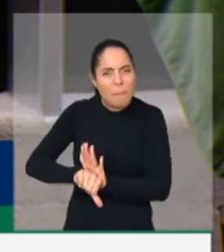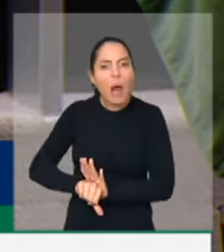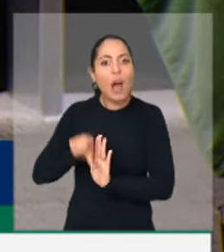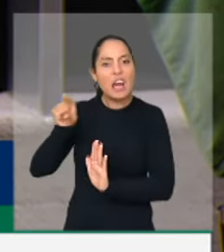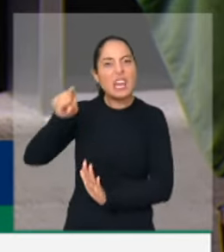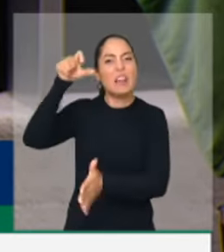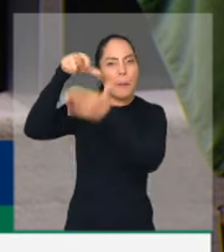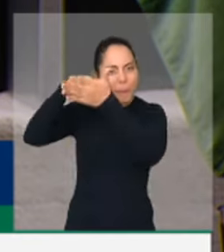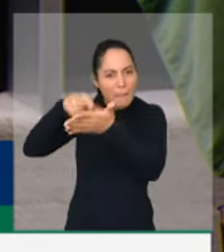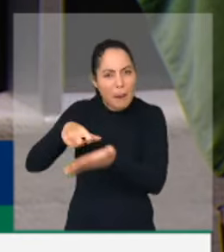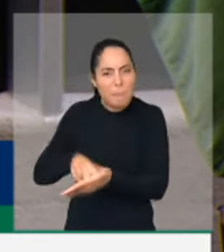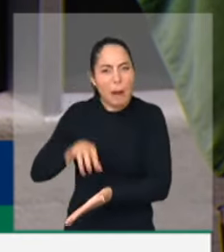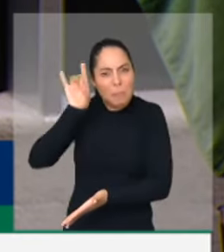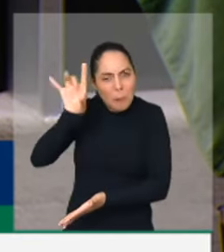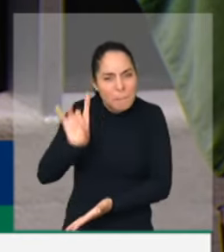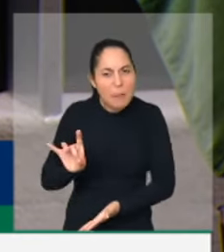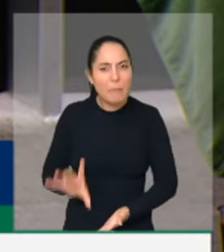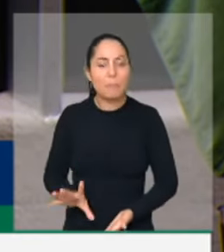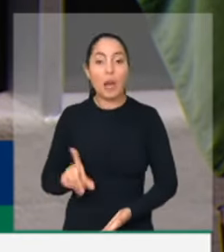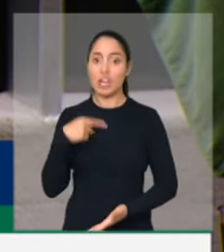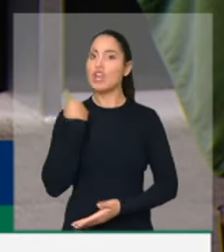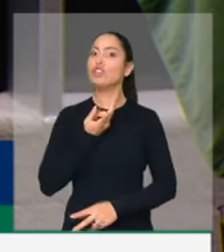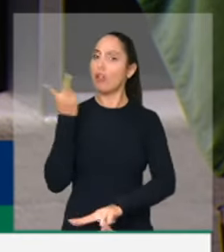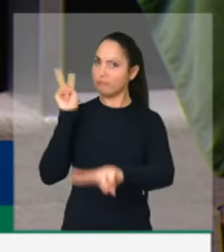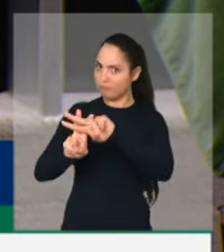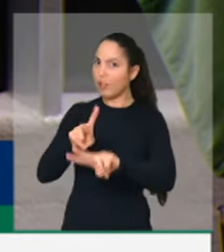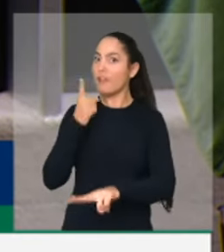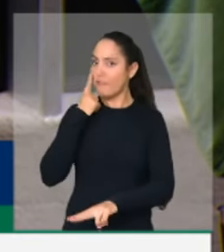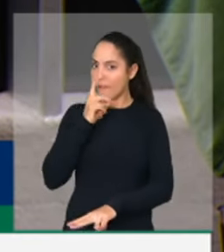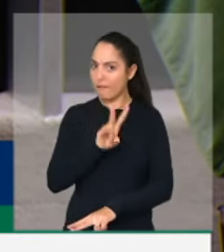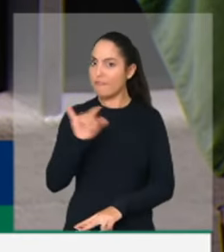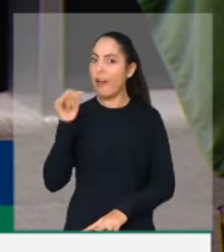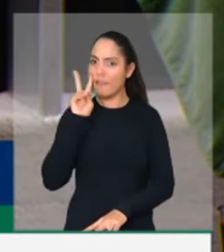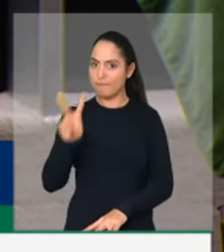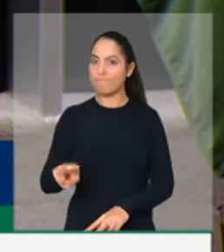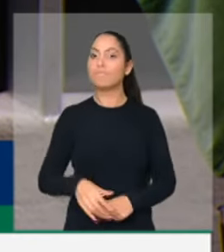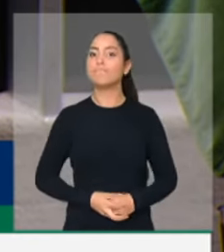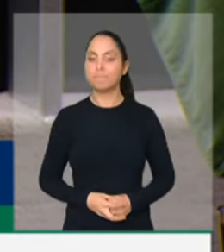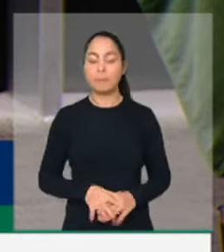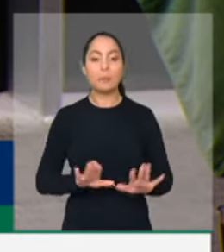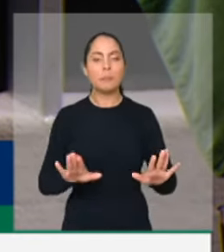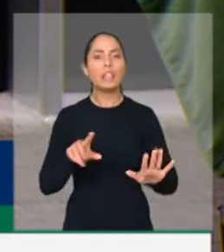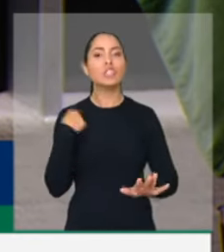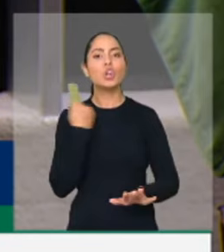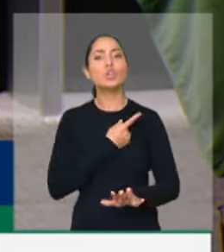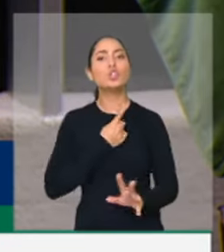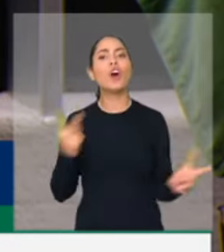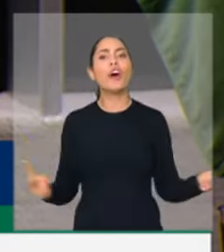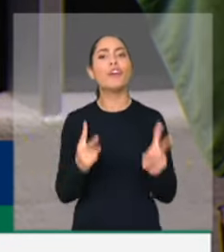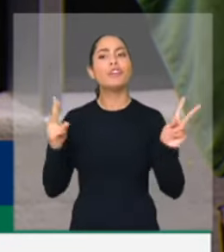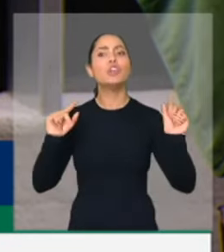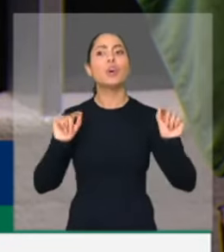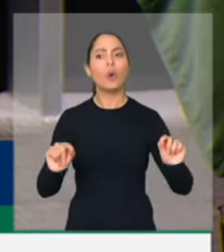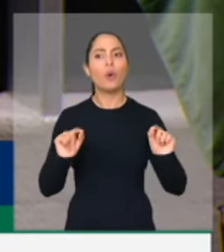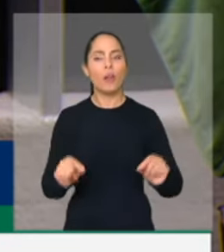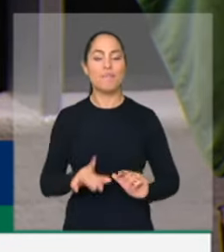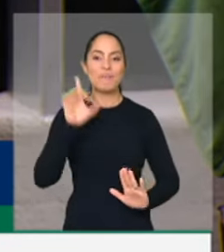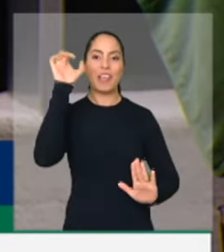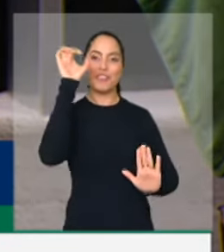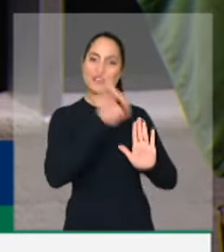CADEIA. AGORA, A VITÓRIA QUE NÓS TIVEMOS É A VITÓRIA DO DIREITO, A VITÓRIA DA PERSISTÊNCIA NA BUSCA DA JUSTIÇA E A VITÓRIA DA MOBILIZAÇÃO DE QUEM SEMPRE